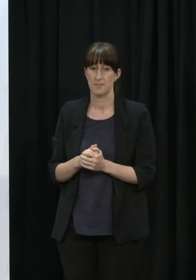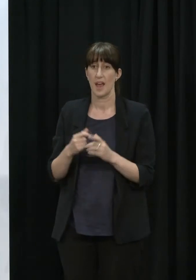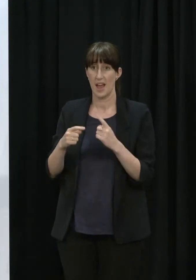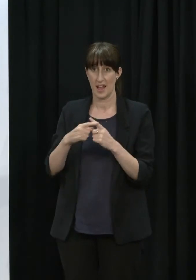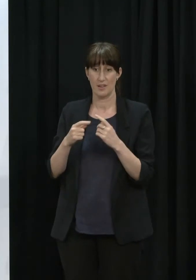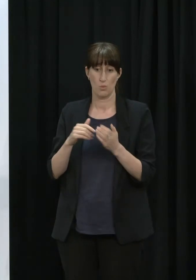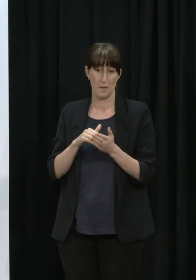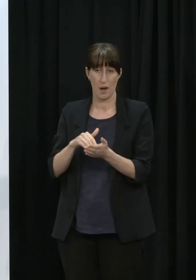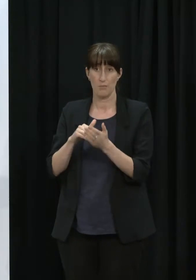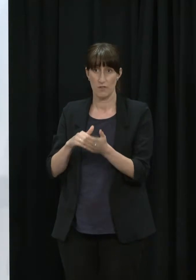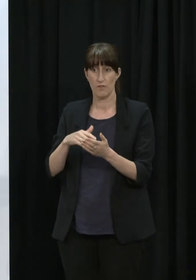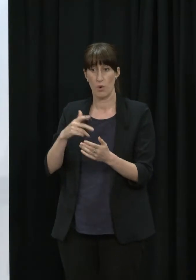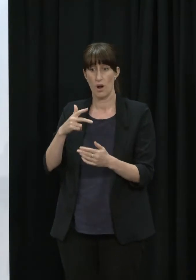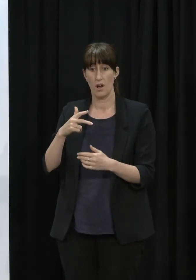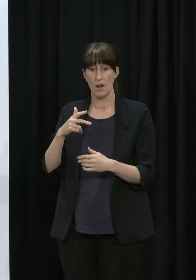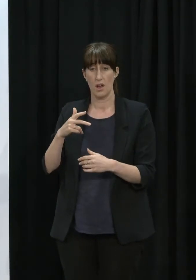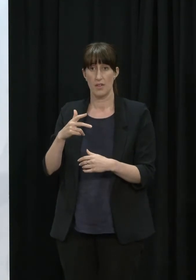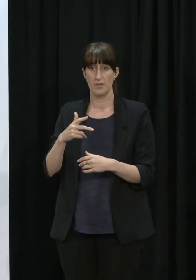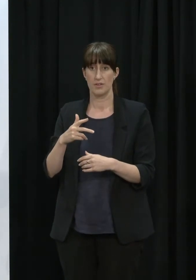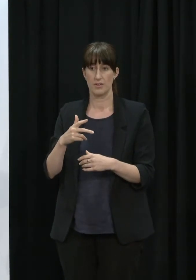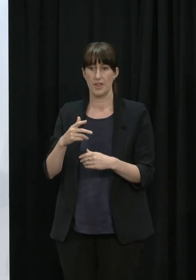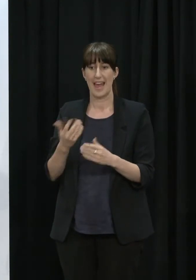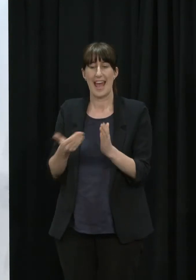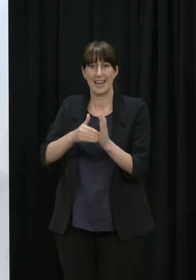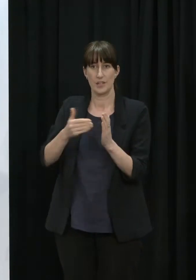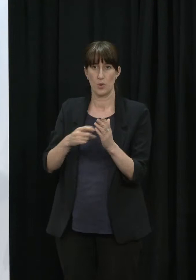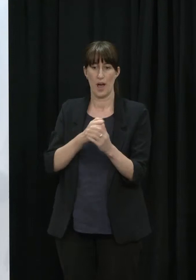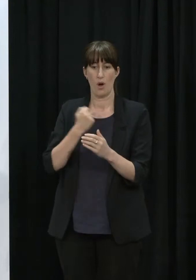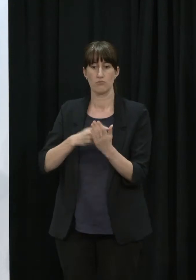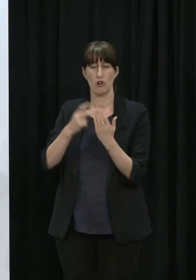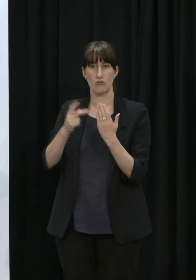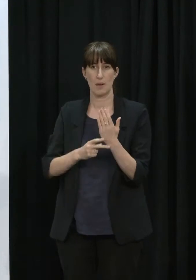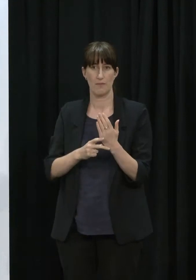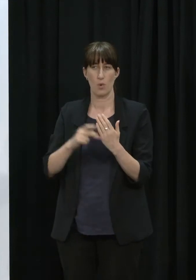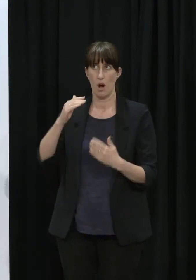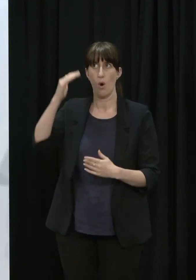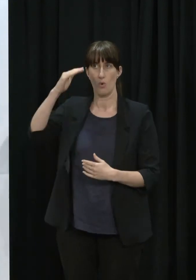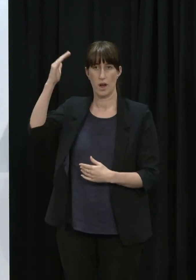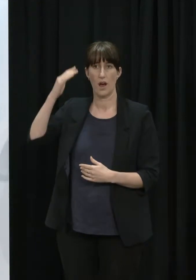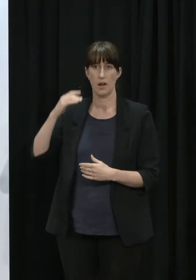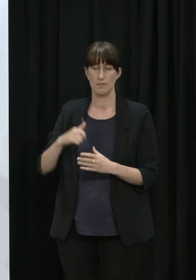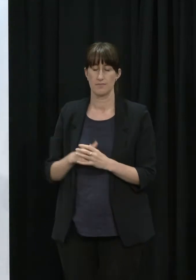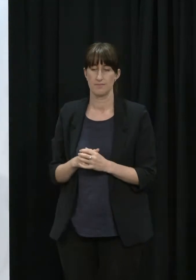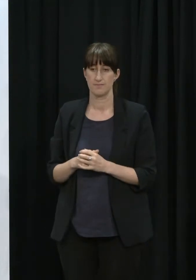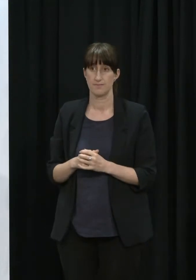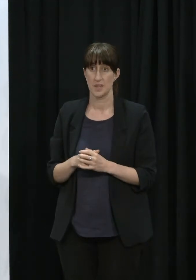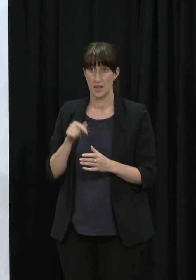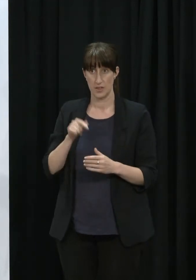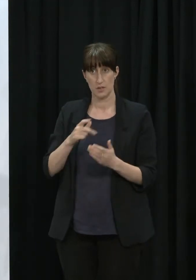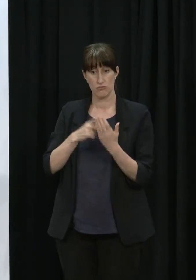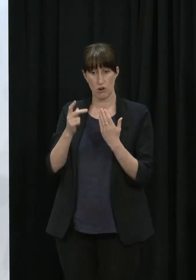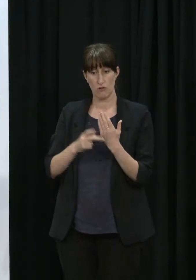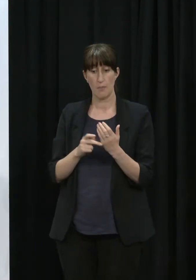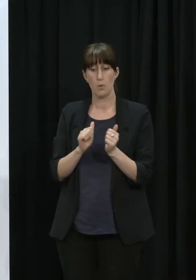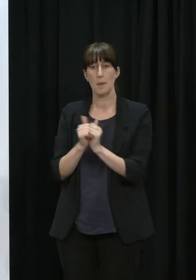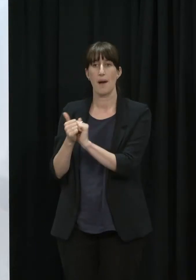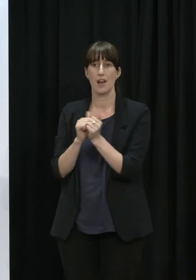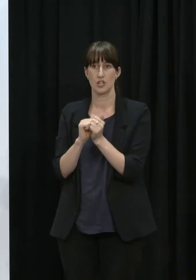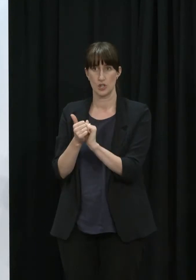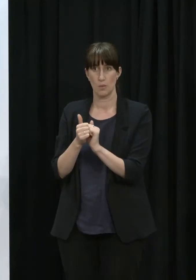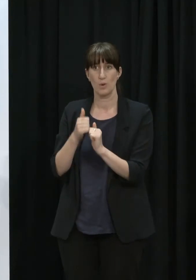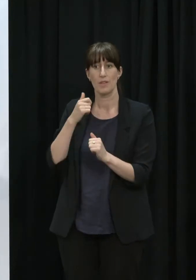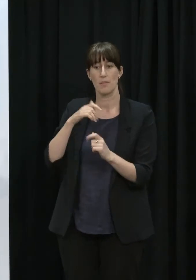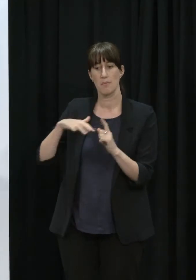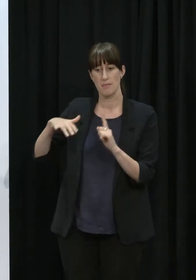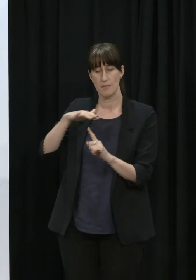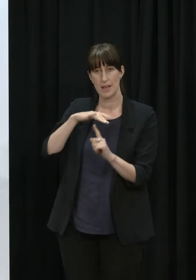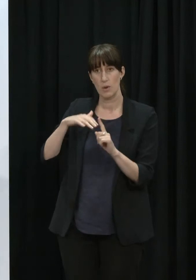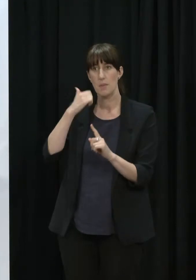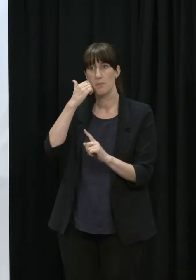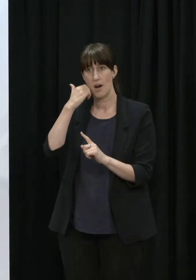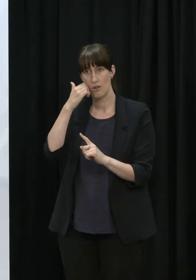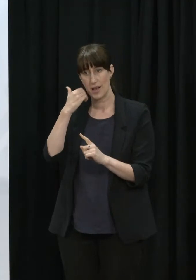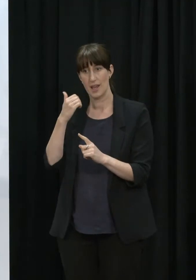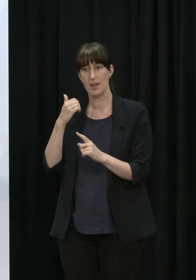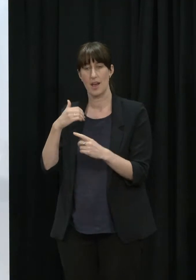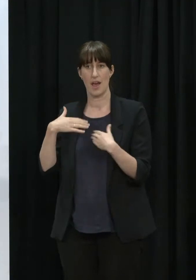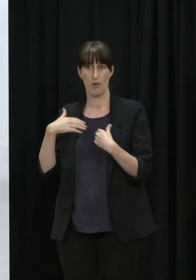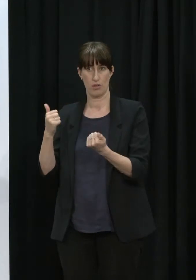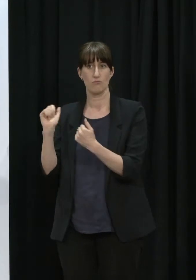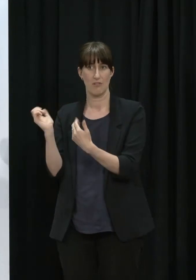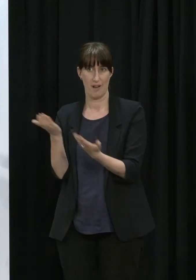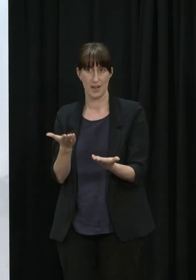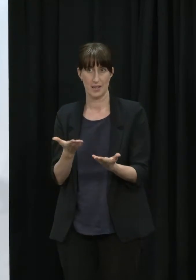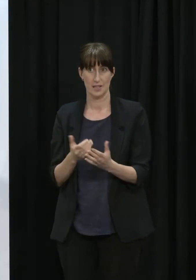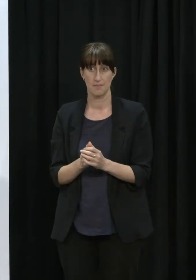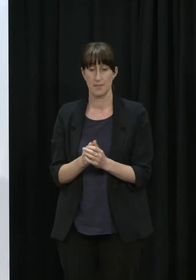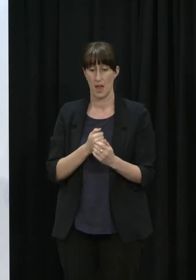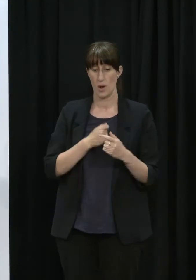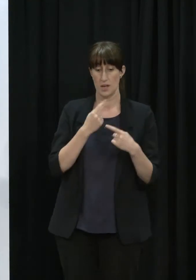raupapa kano kano me nga